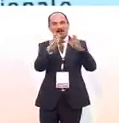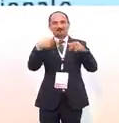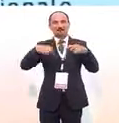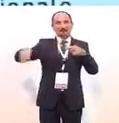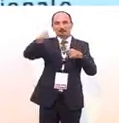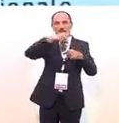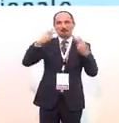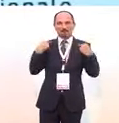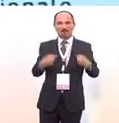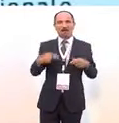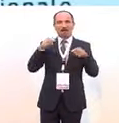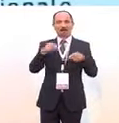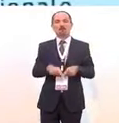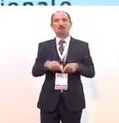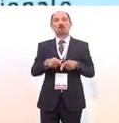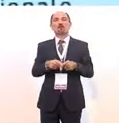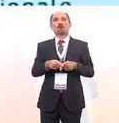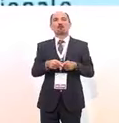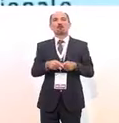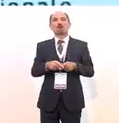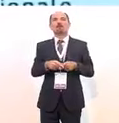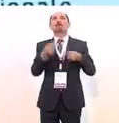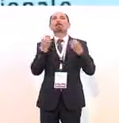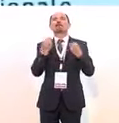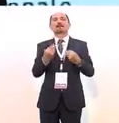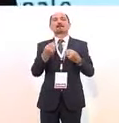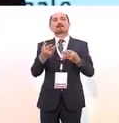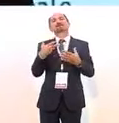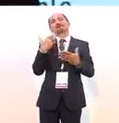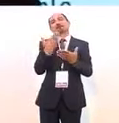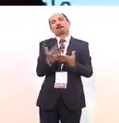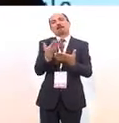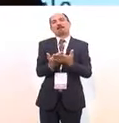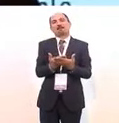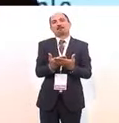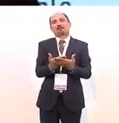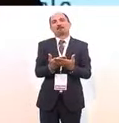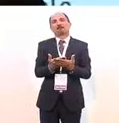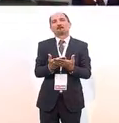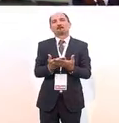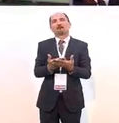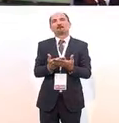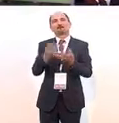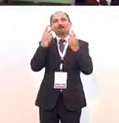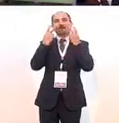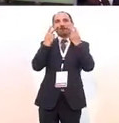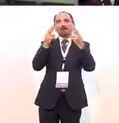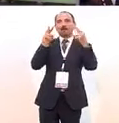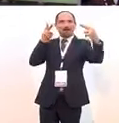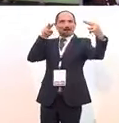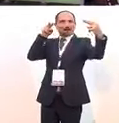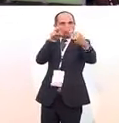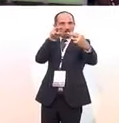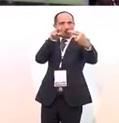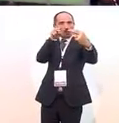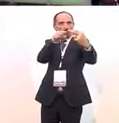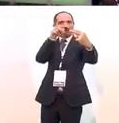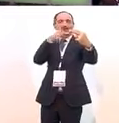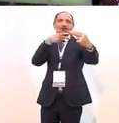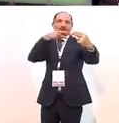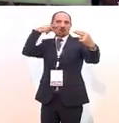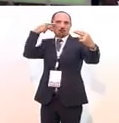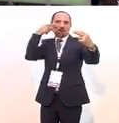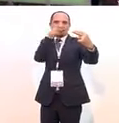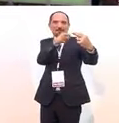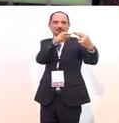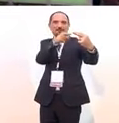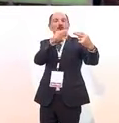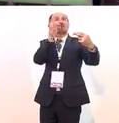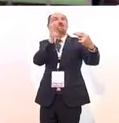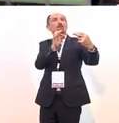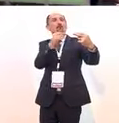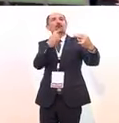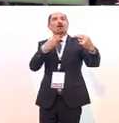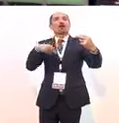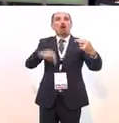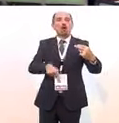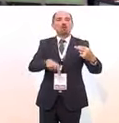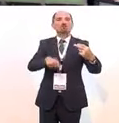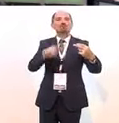vivendo, perché ci consente di guardare negli occhi, con un sorriso, quelli che oggi scrivono